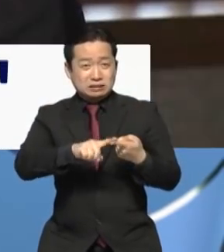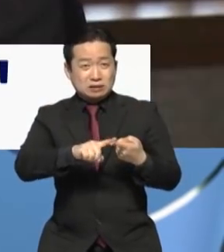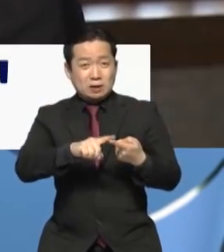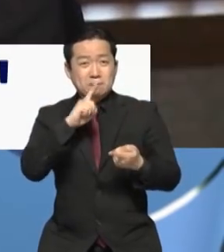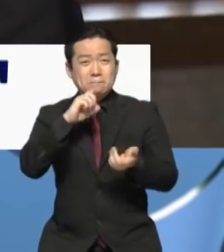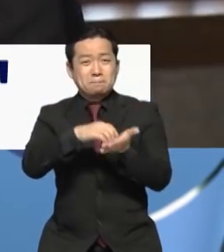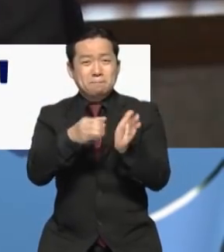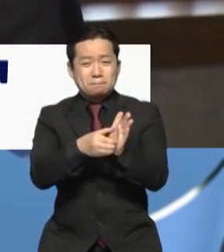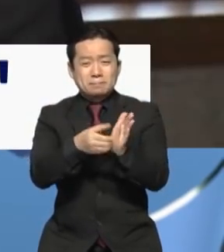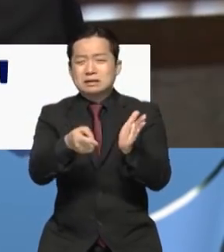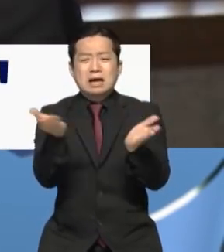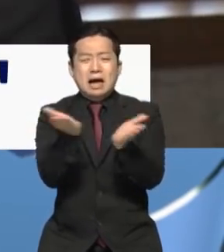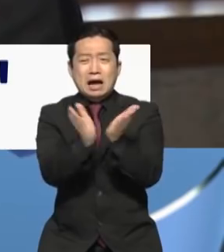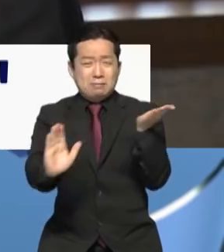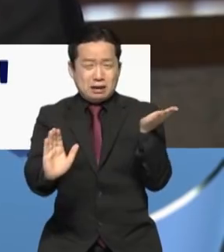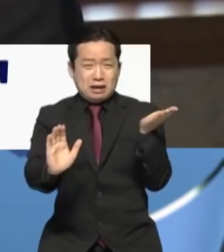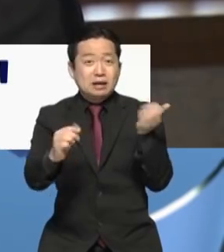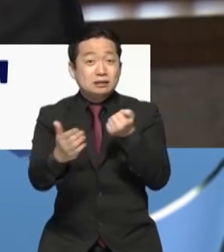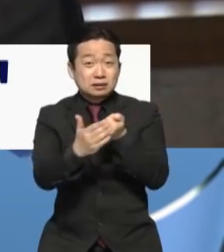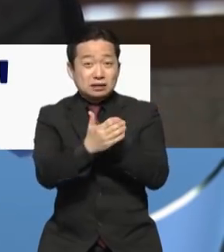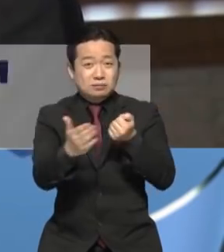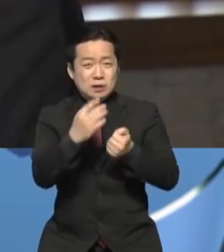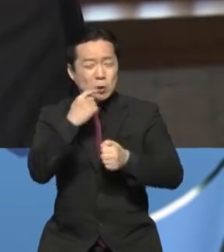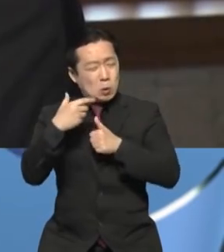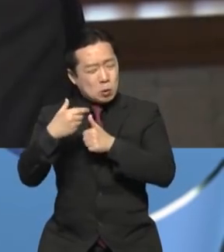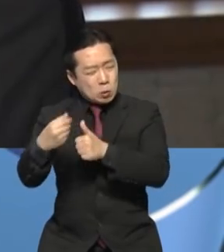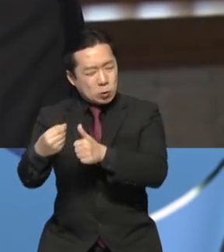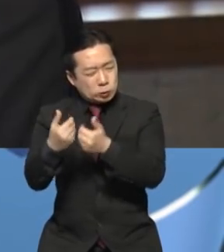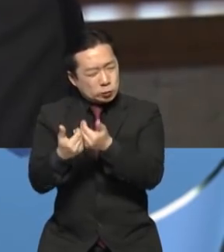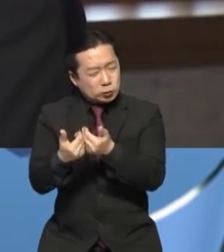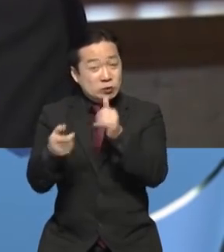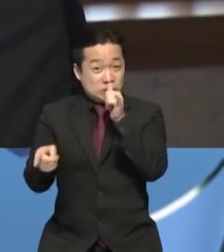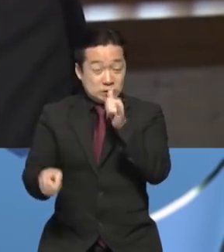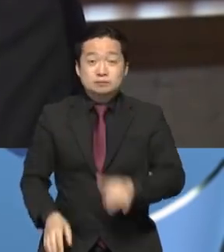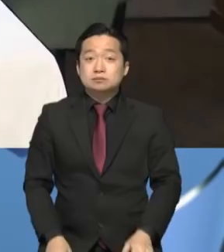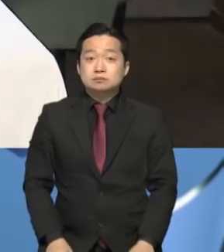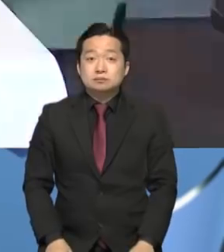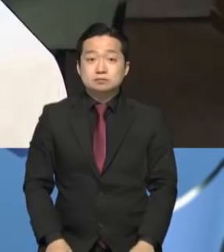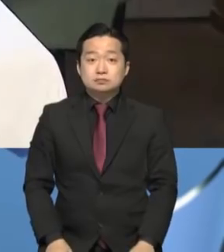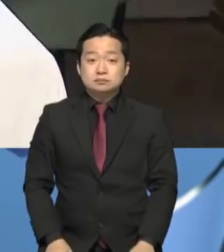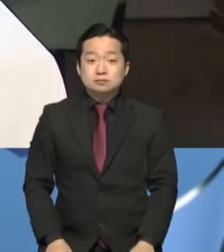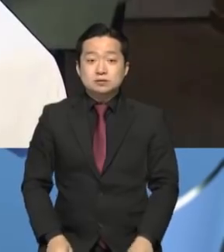악마의 초대다라고 일축하기도 했습니다. 국민의힘 내에서는 단일화에 극구